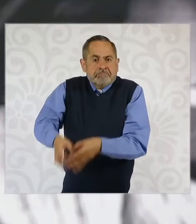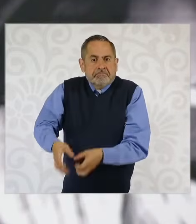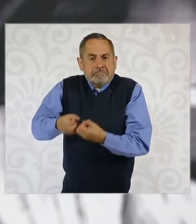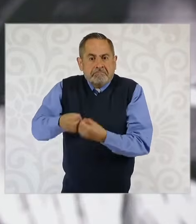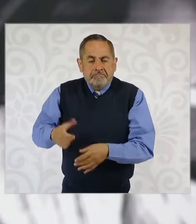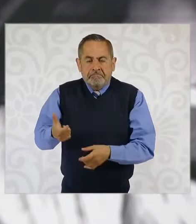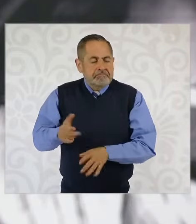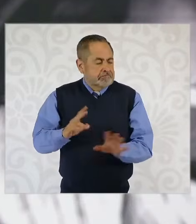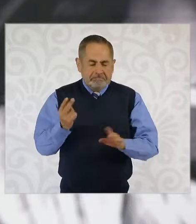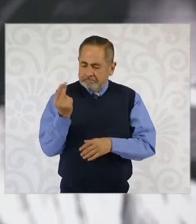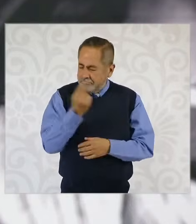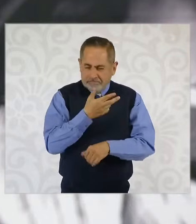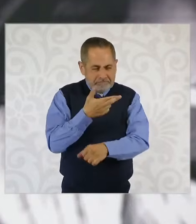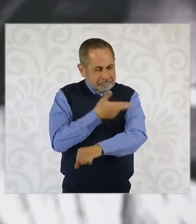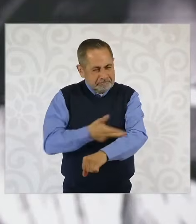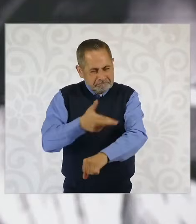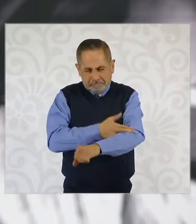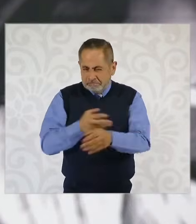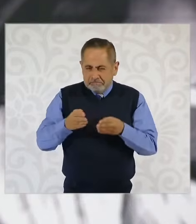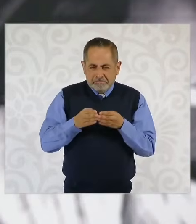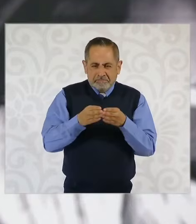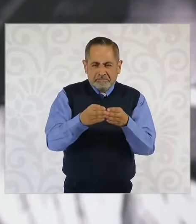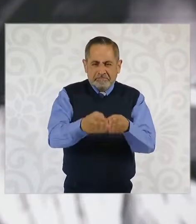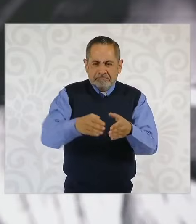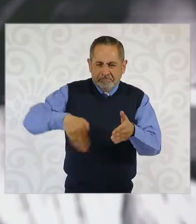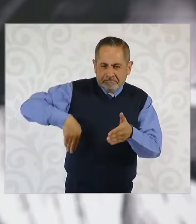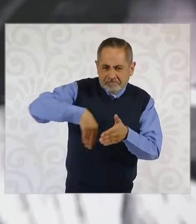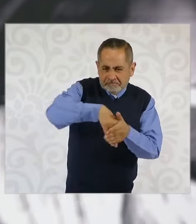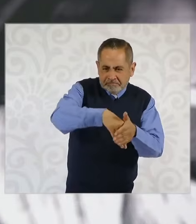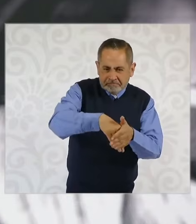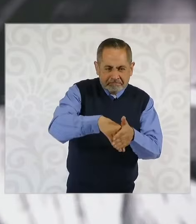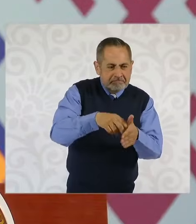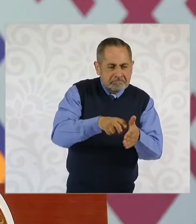la coordinación logística para reducir los costos y que la infraestructura no falle